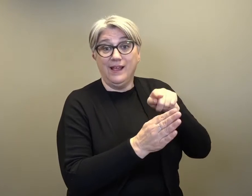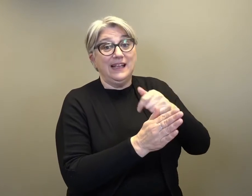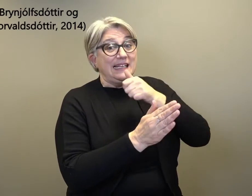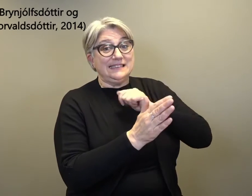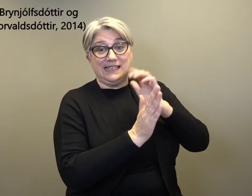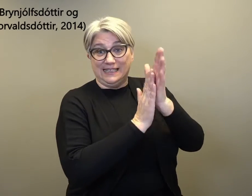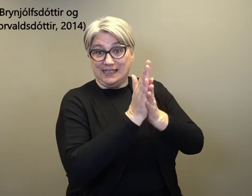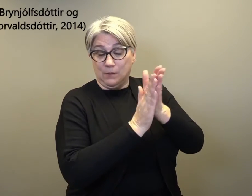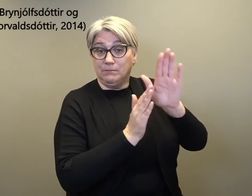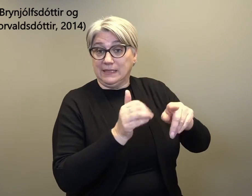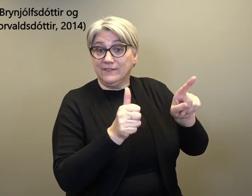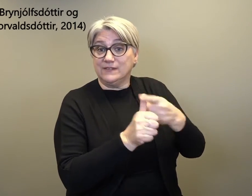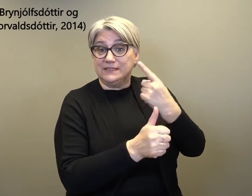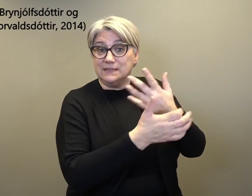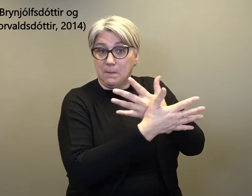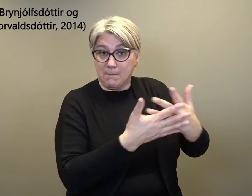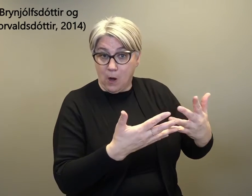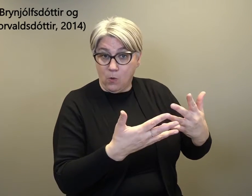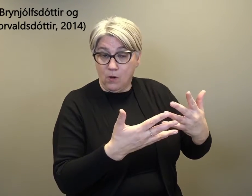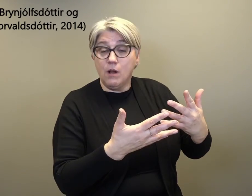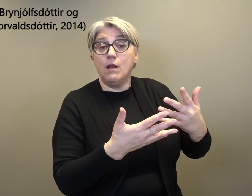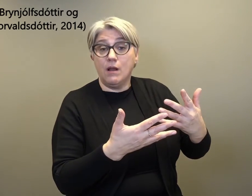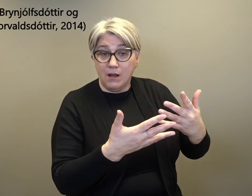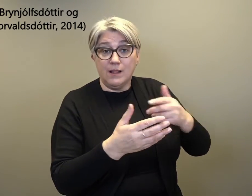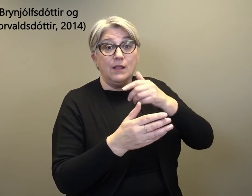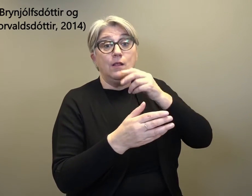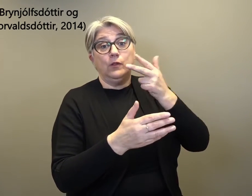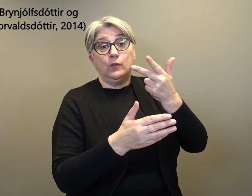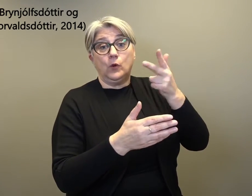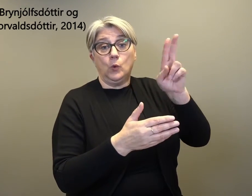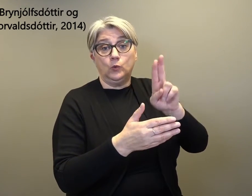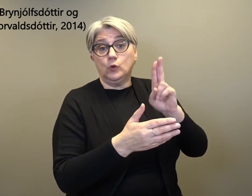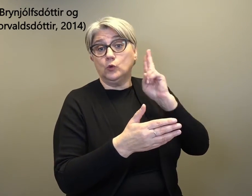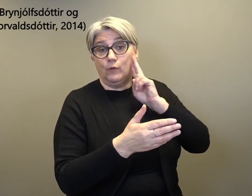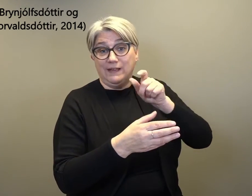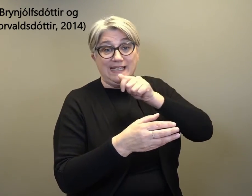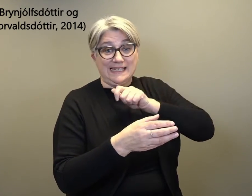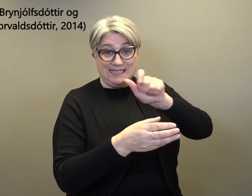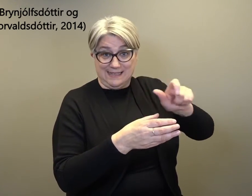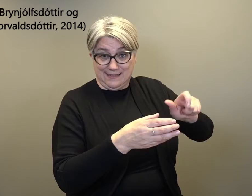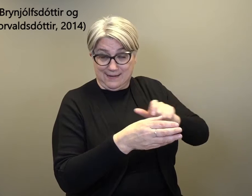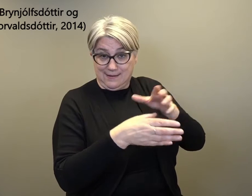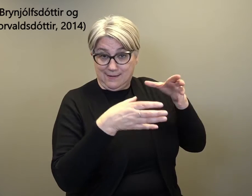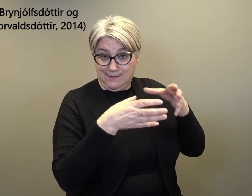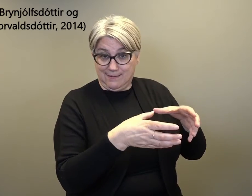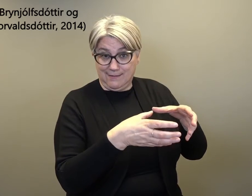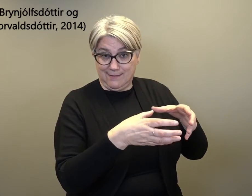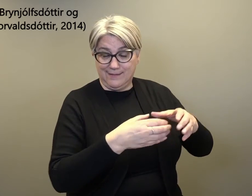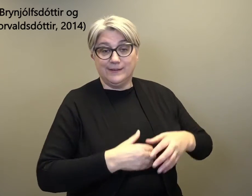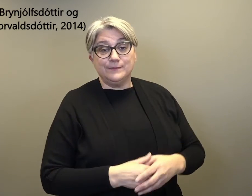og er íslensk táknmál fyrsta mál um 300 döff íslendinga.